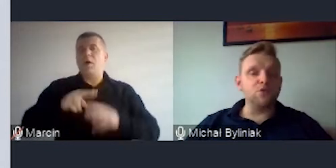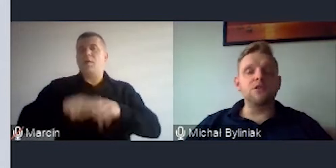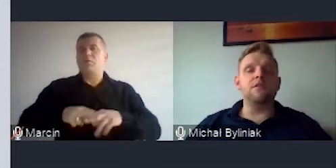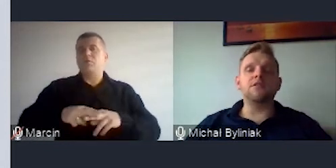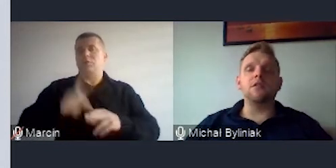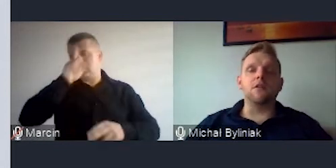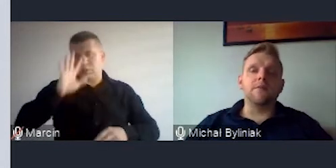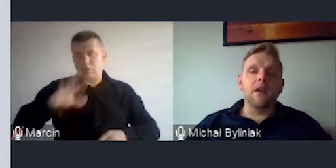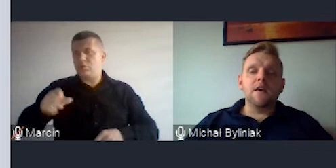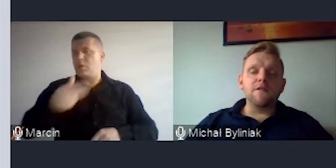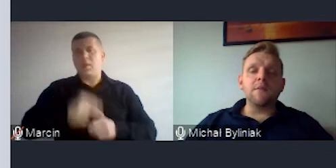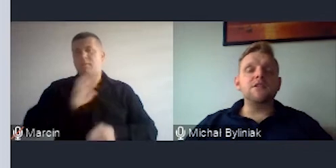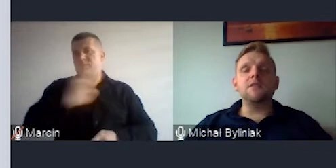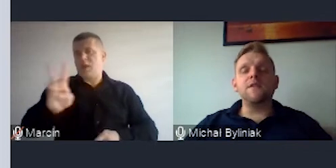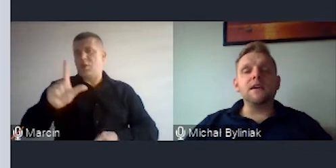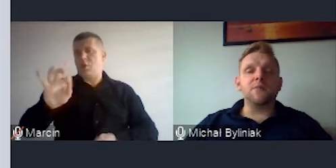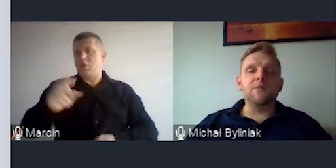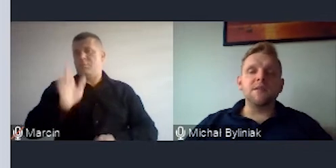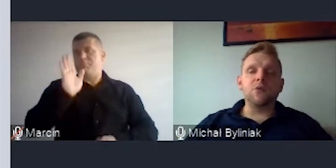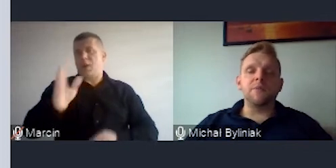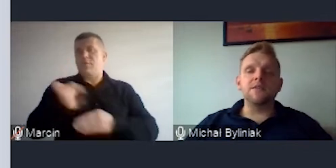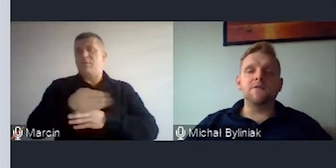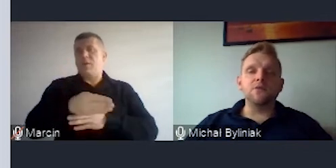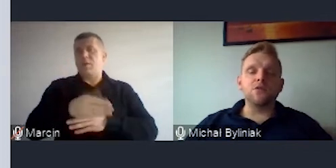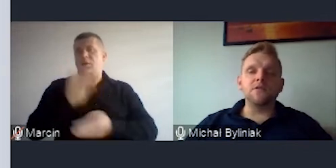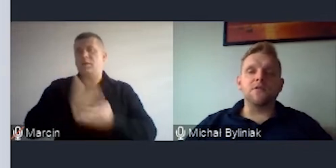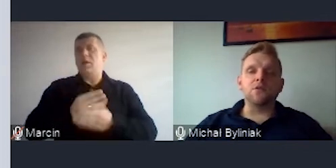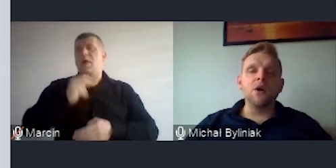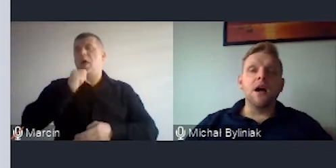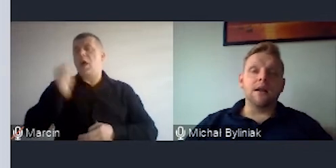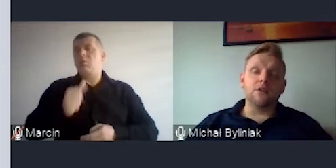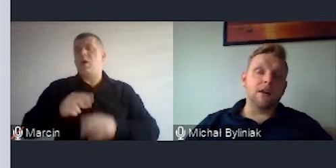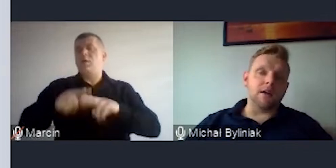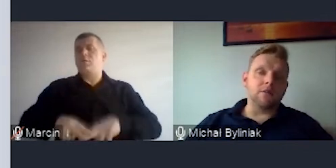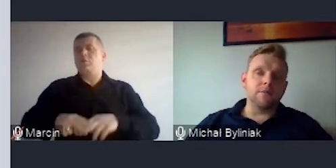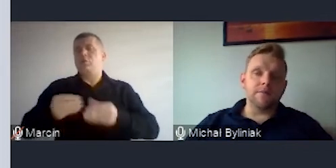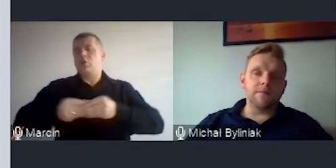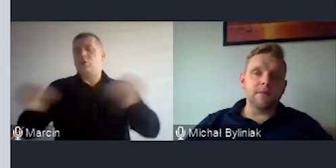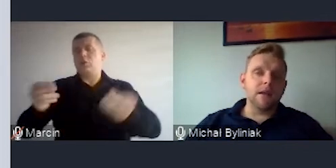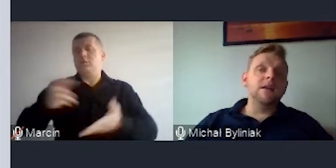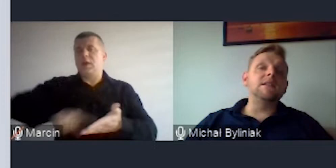to już nie wasze logo. Wy macie tę flagę z podpisem Europejski Fundusz Rozwoju Regionalnego.